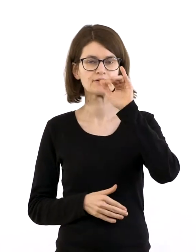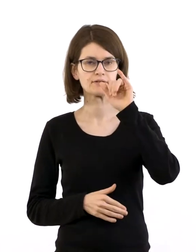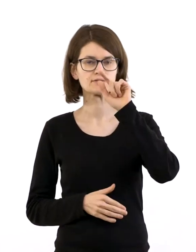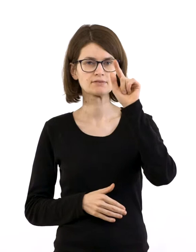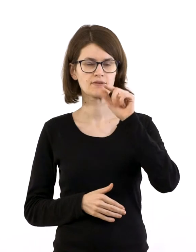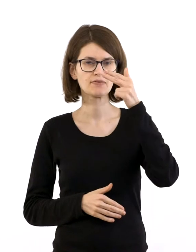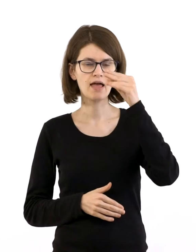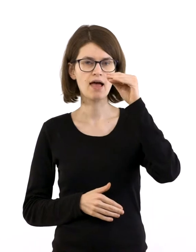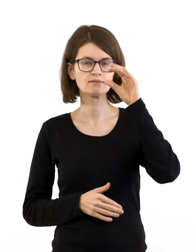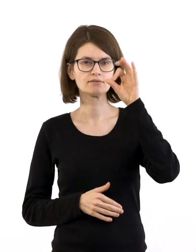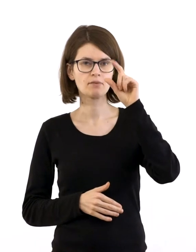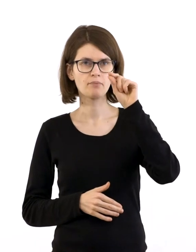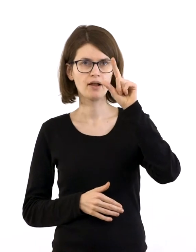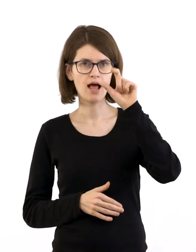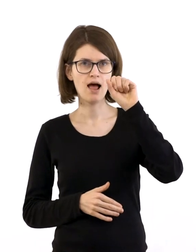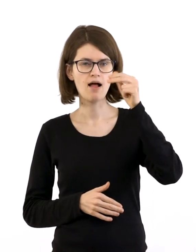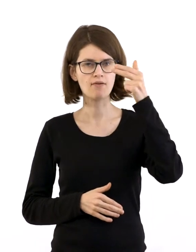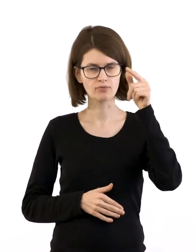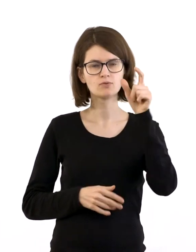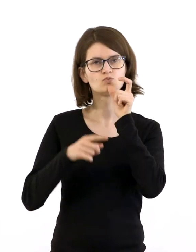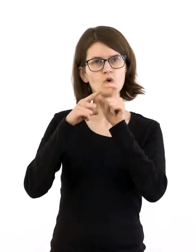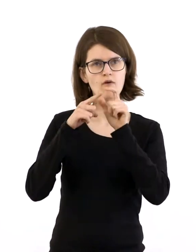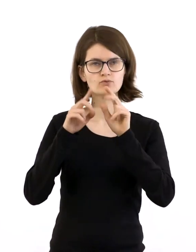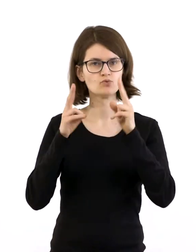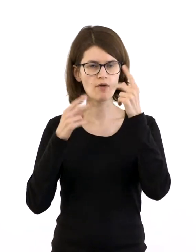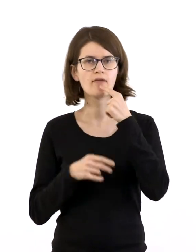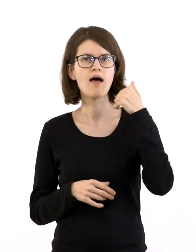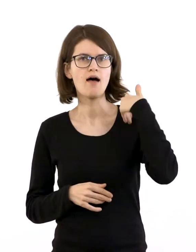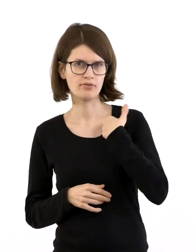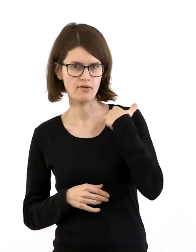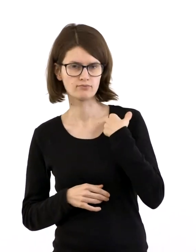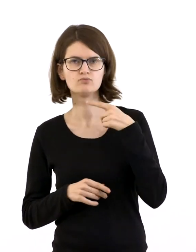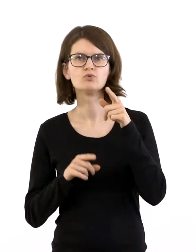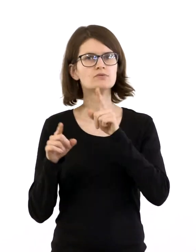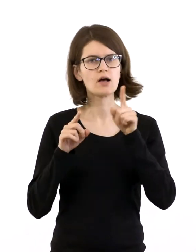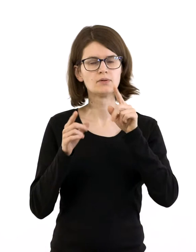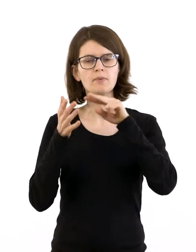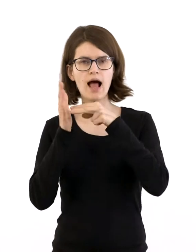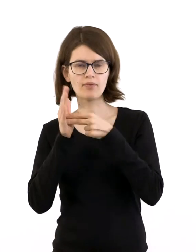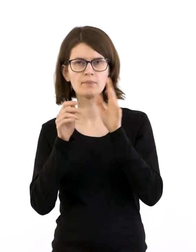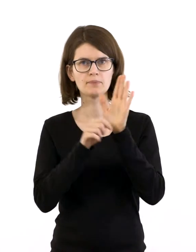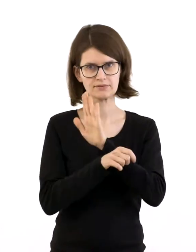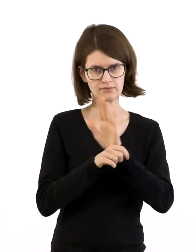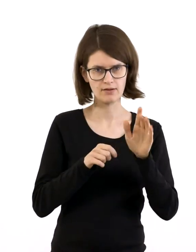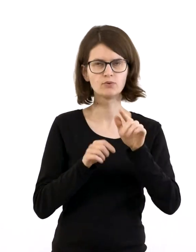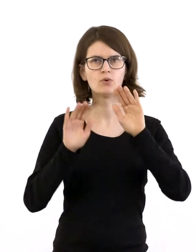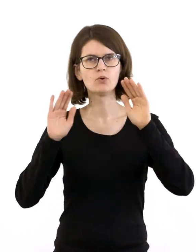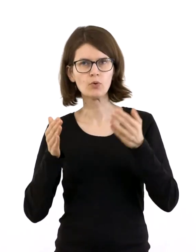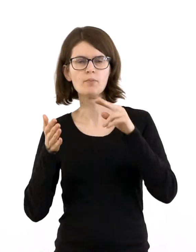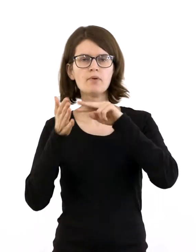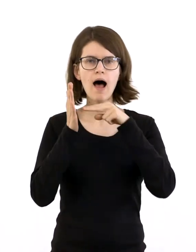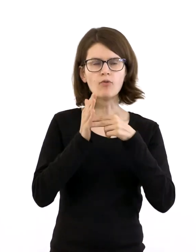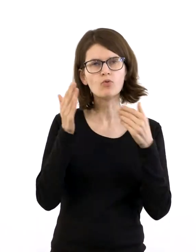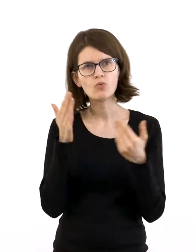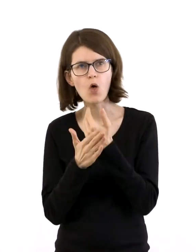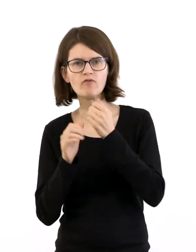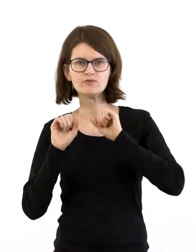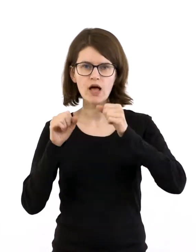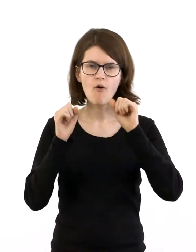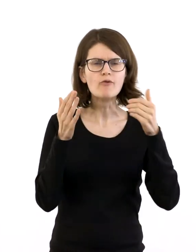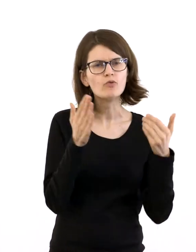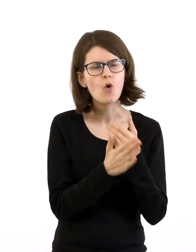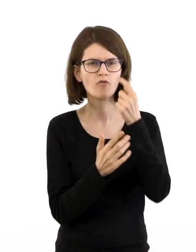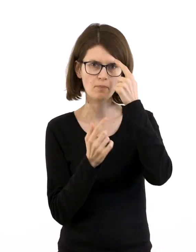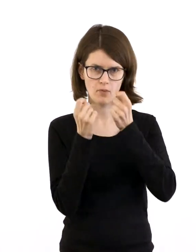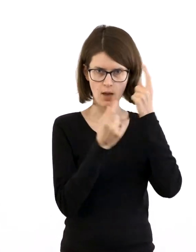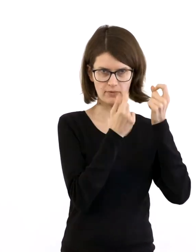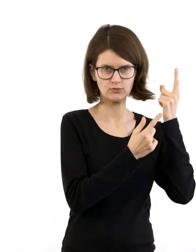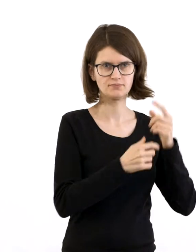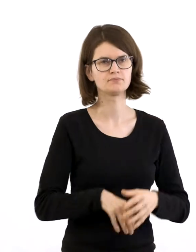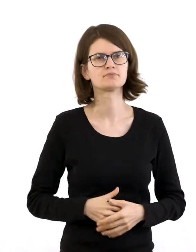Biznesplan jest określeniem wywodzącym się z języka angielskiego i oznacza plan biznesu – plan nowego przedsięwzięcia, działania.